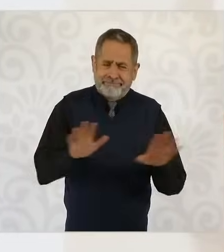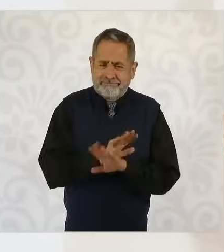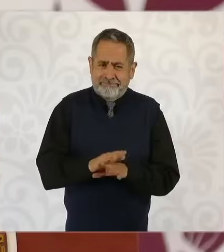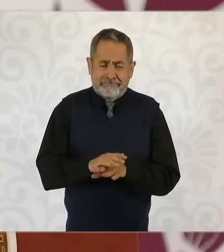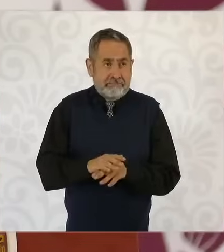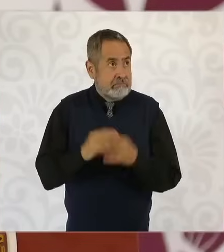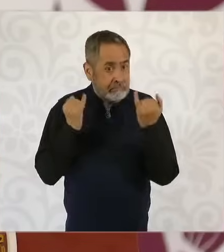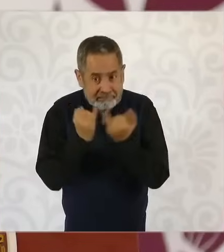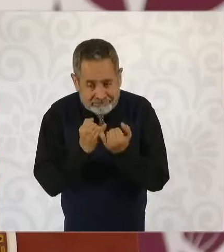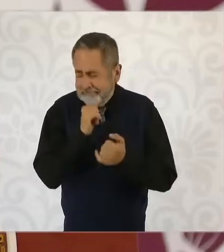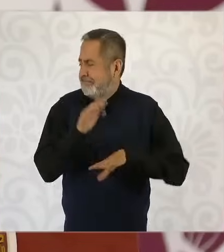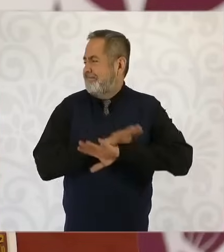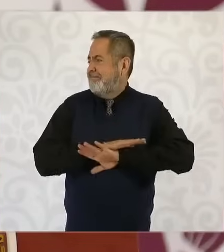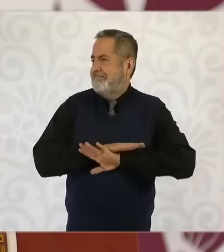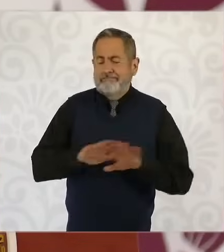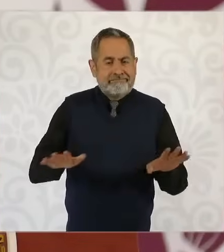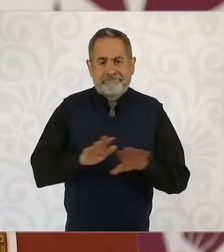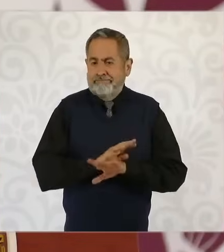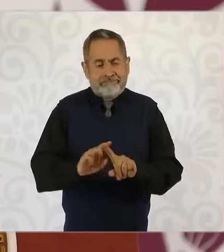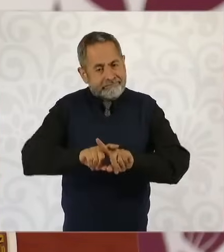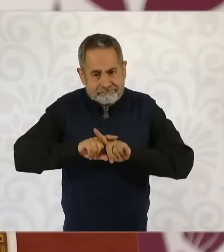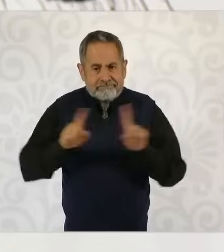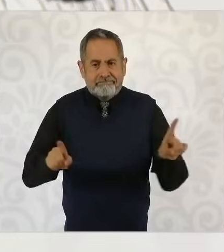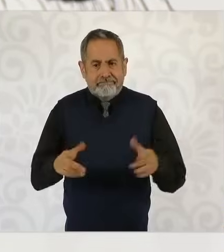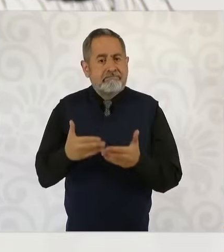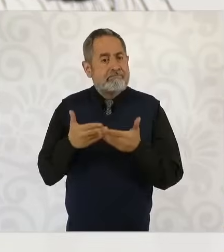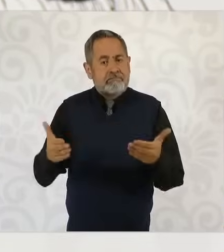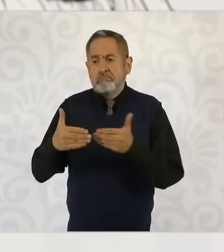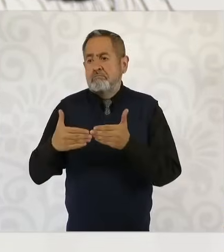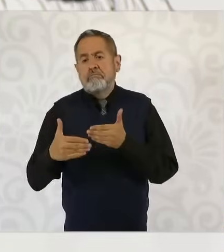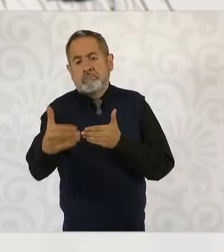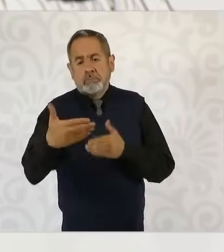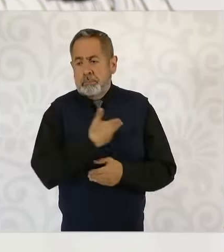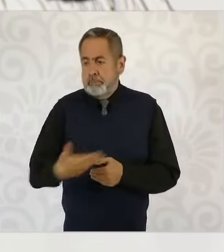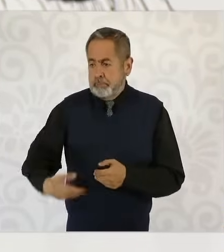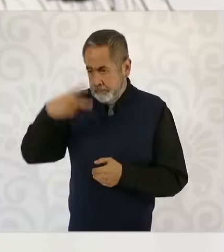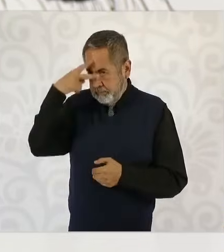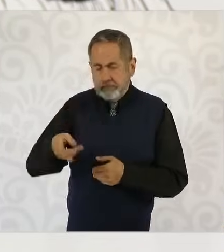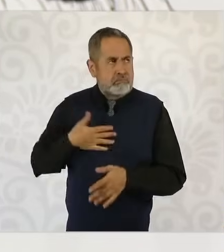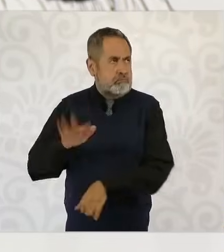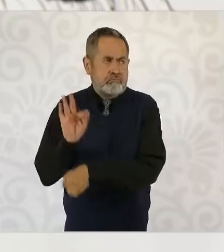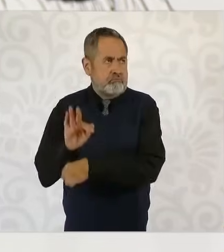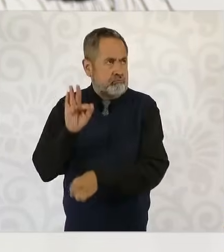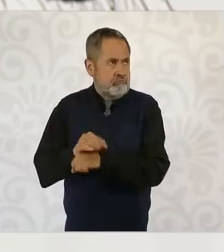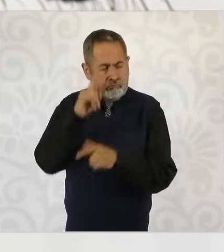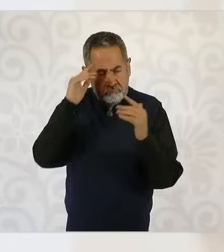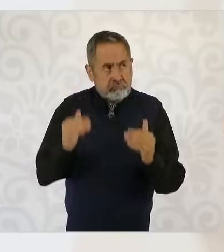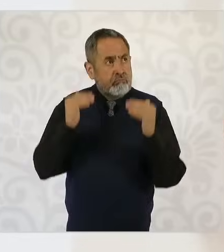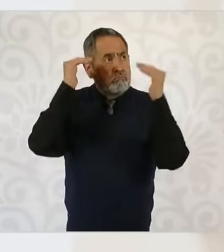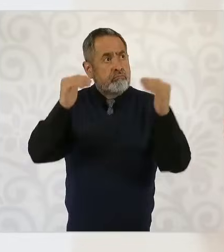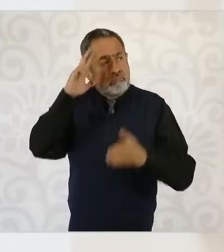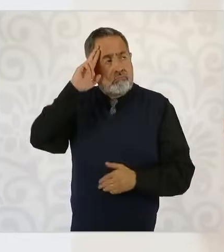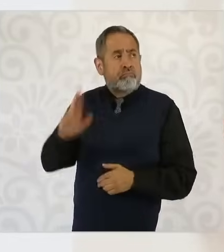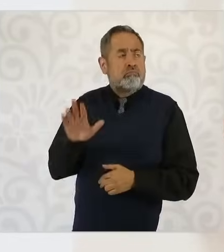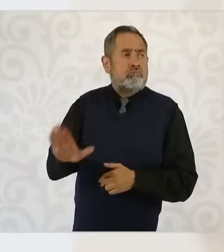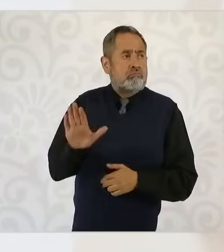cambió la manera de cómo defensa de la soberanía y respeto y al mismo tiempo